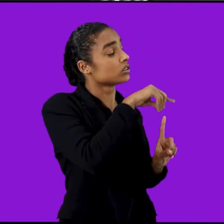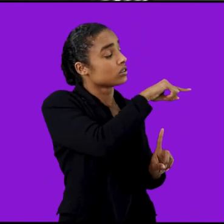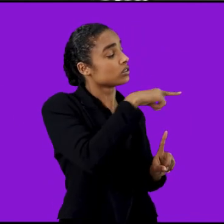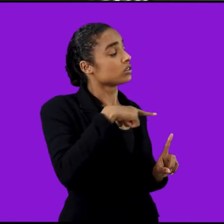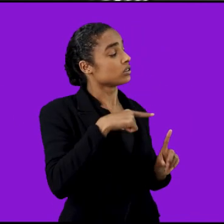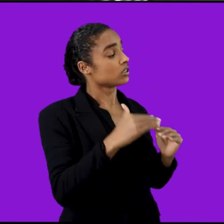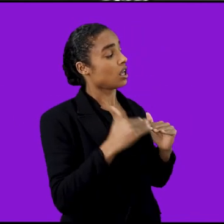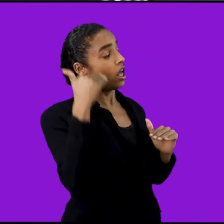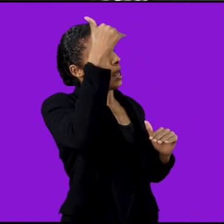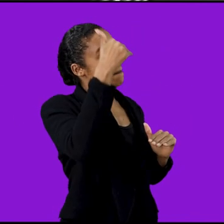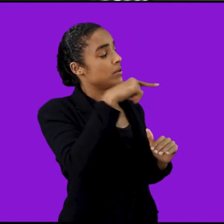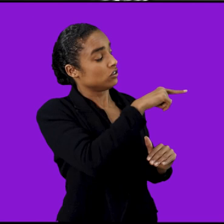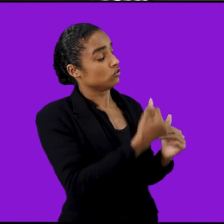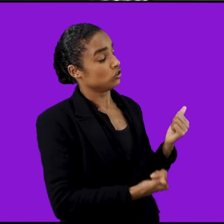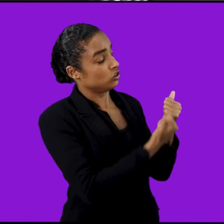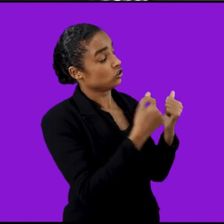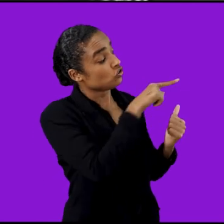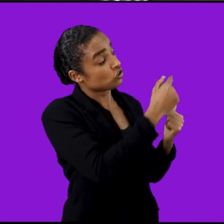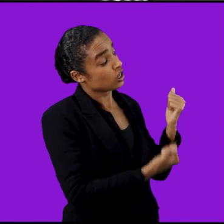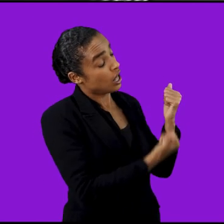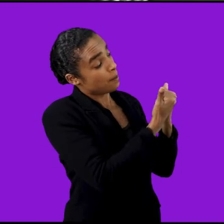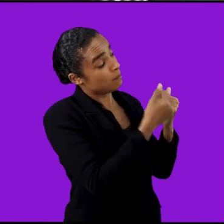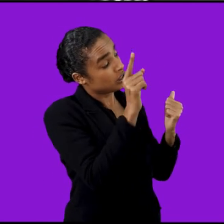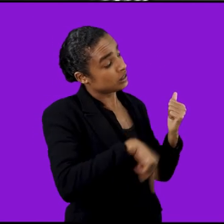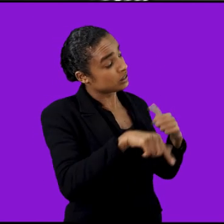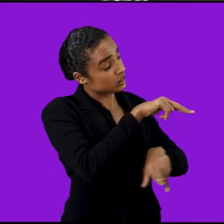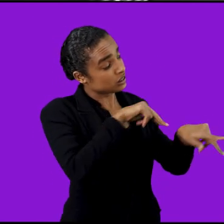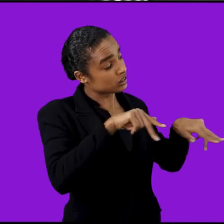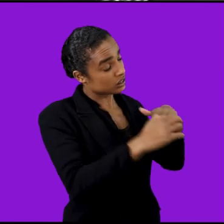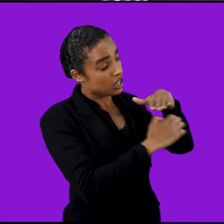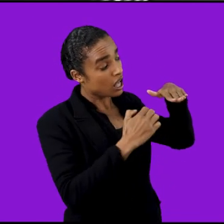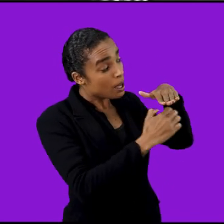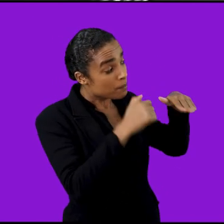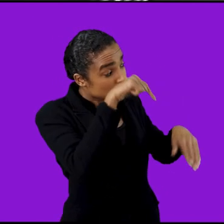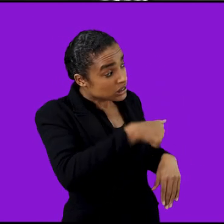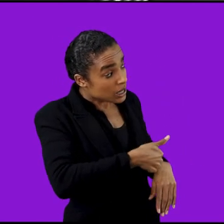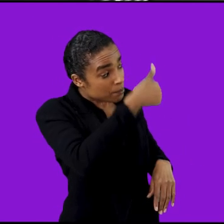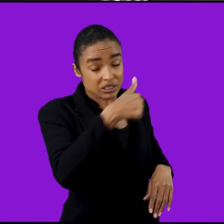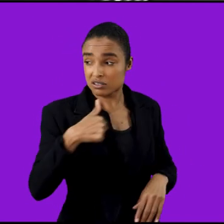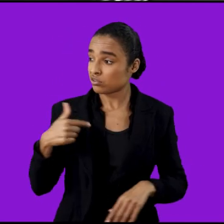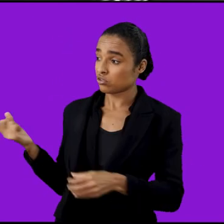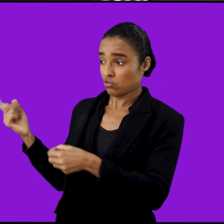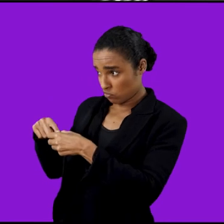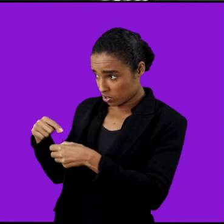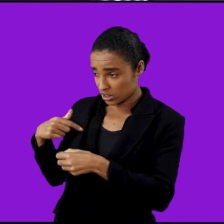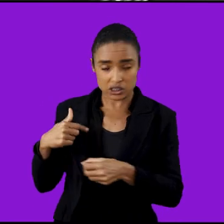promover como gerente, eu era a coordenadora: “Você vai ser a primeira gerente preta de uma multinacional como essa aqui”. Eu falei: “Posso voltar?”, ela: “Não,